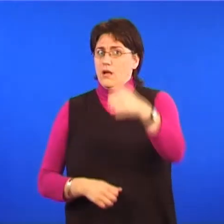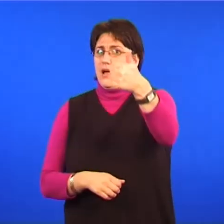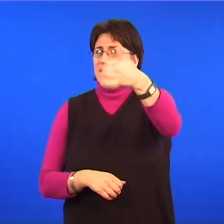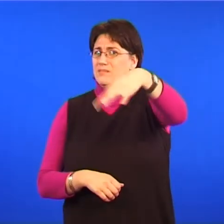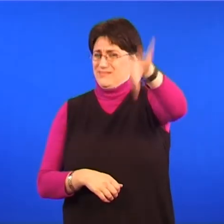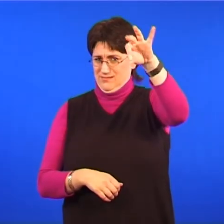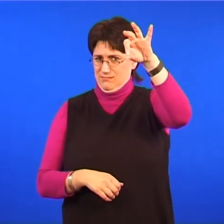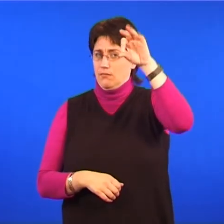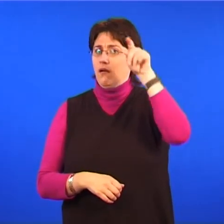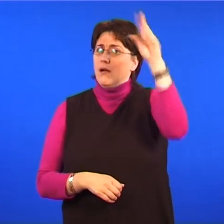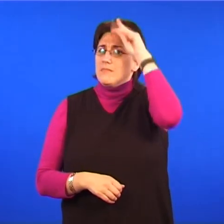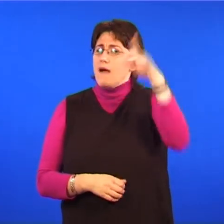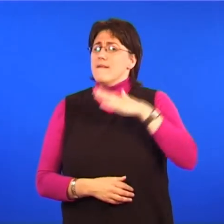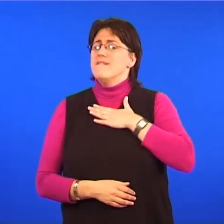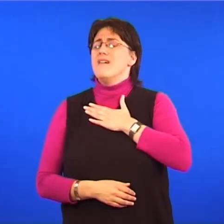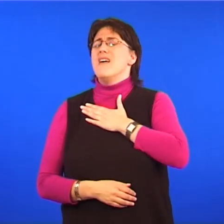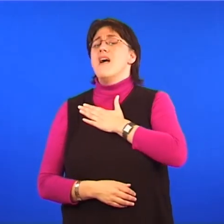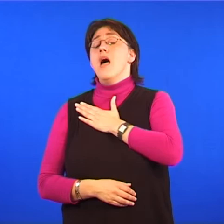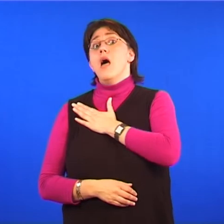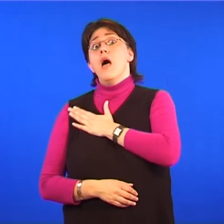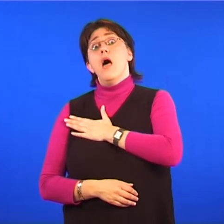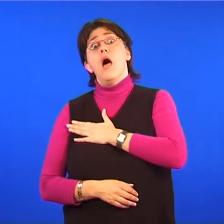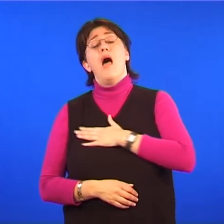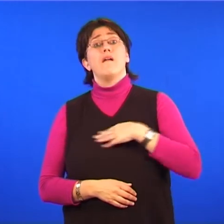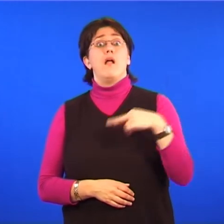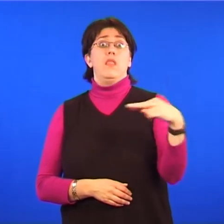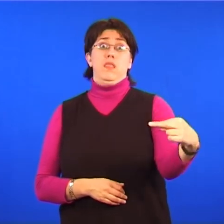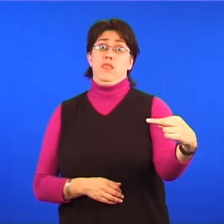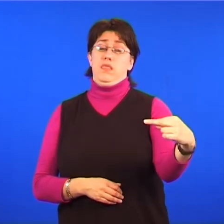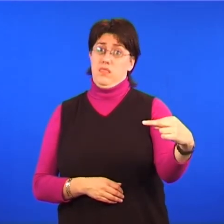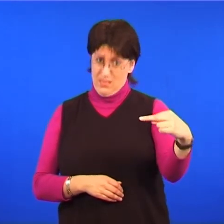En eitt sinn tók karl sótt og var þungt haldinn.